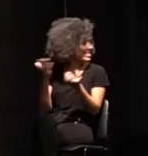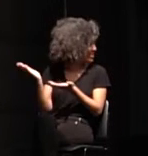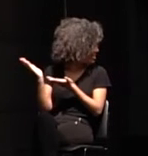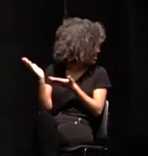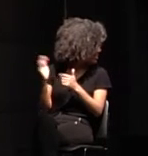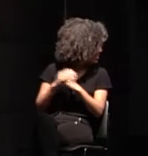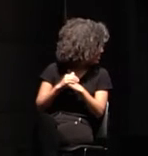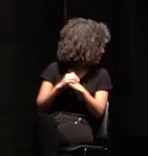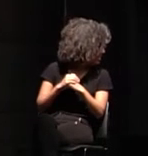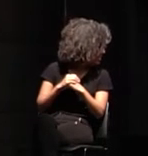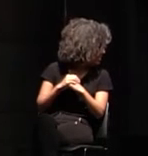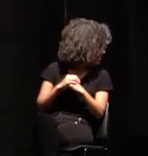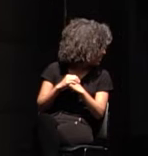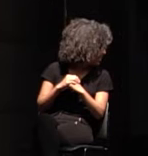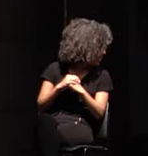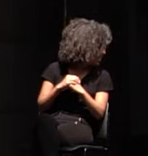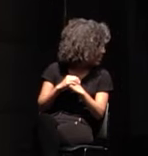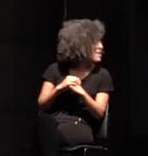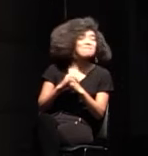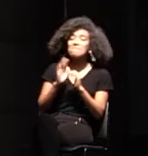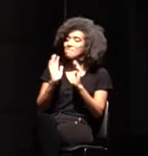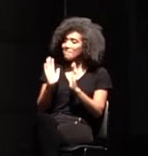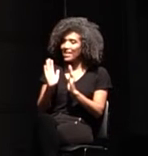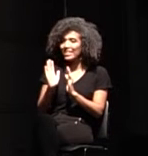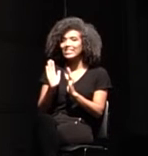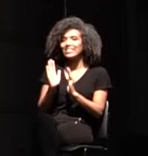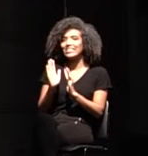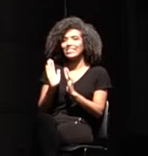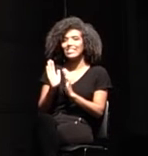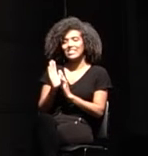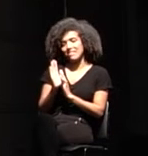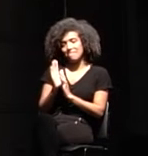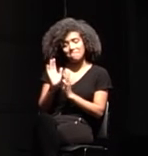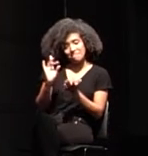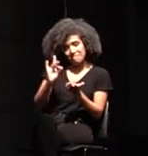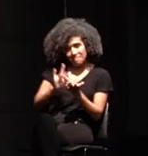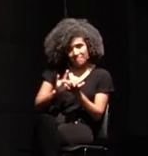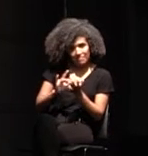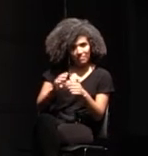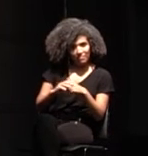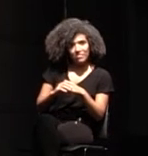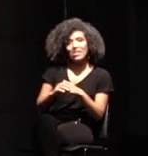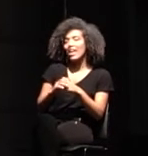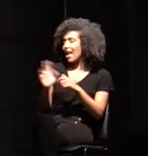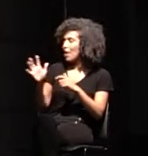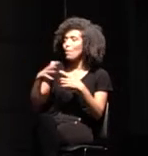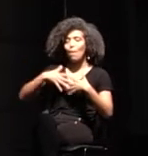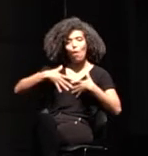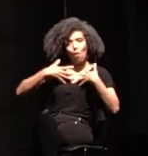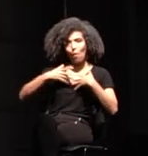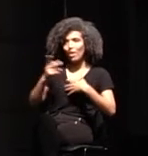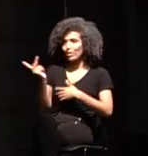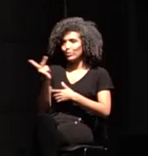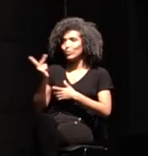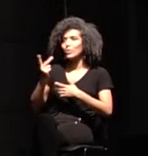Mas elas nos honram com sua presença vindo de tão longe.